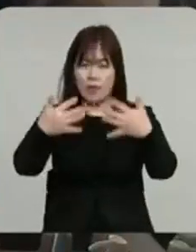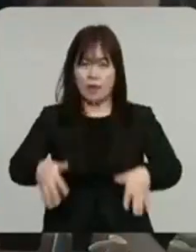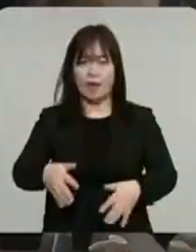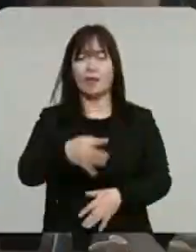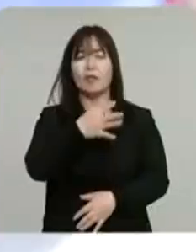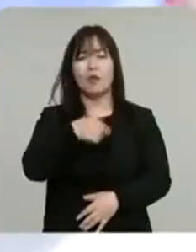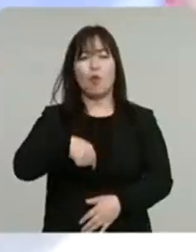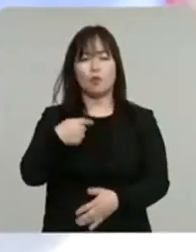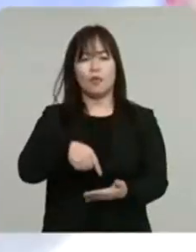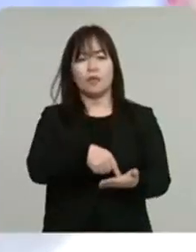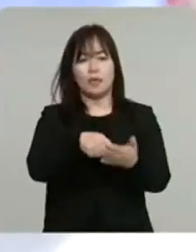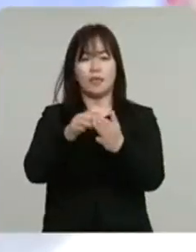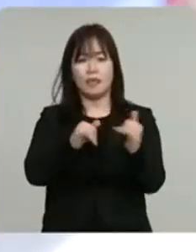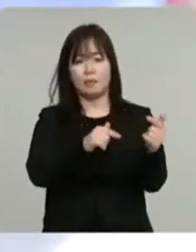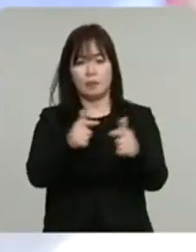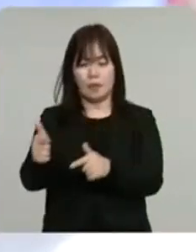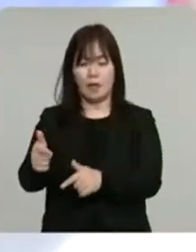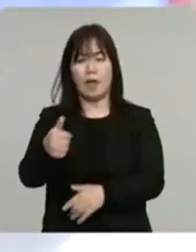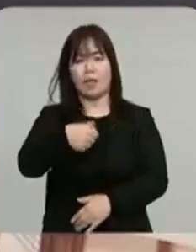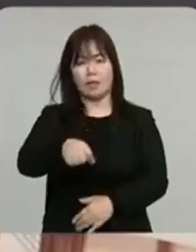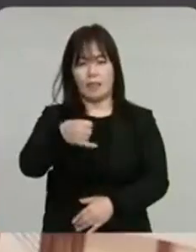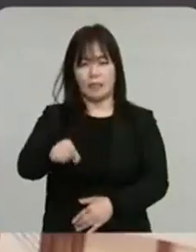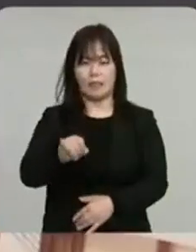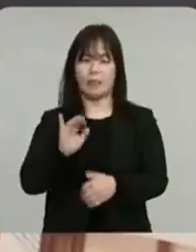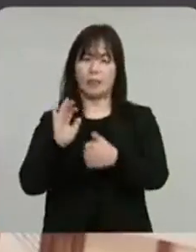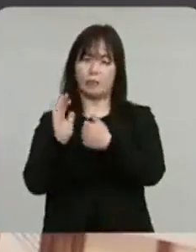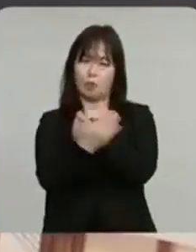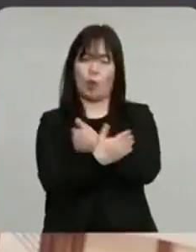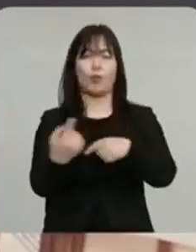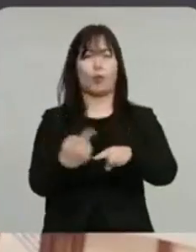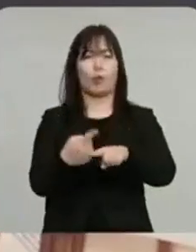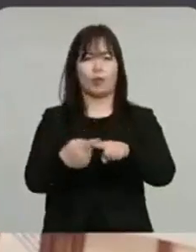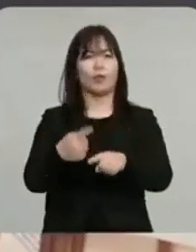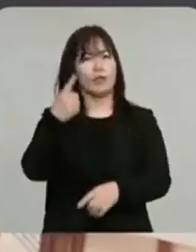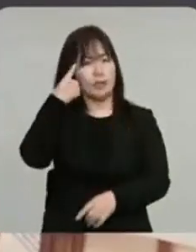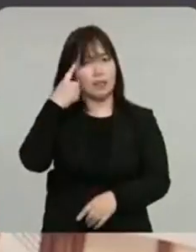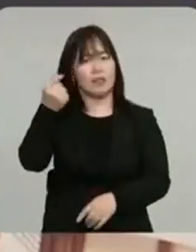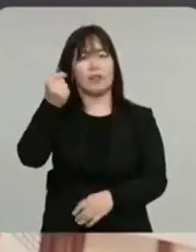들에게 자식의 빈자리를 채워주고 있습니다. kbs 뉴스 조경모입니다.